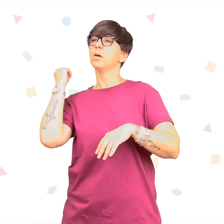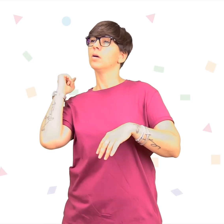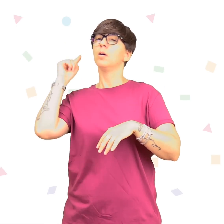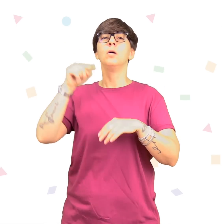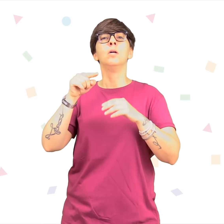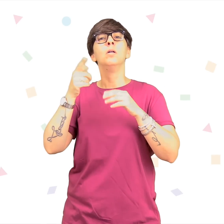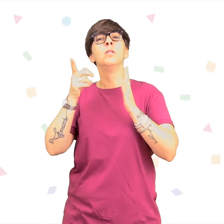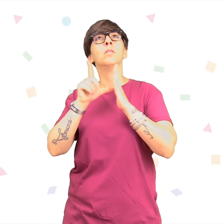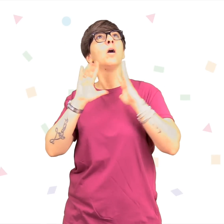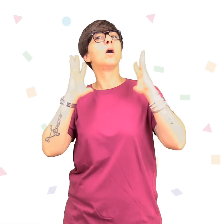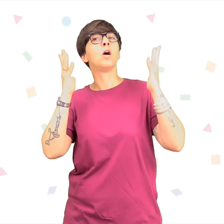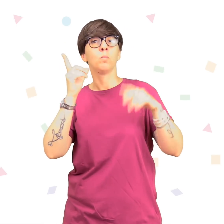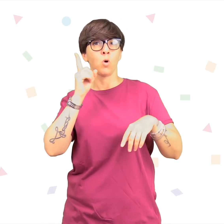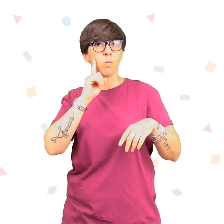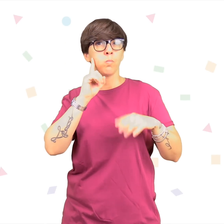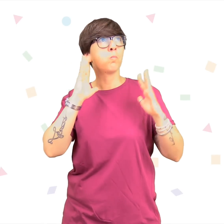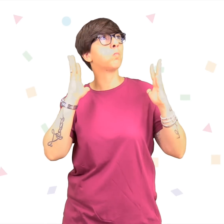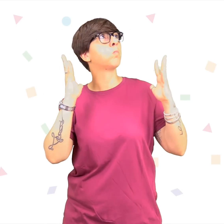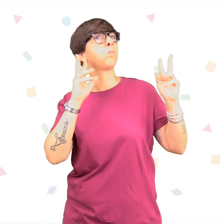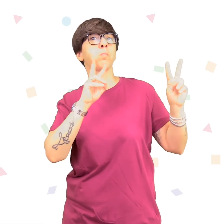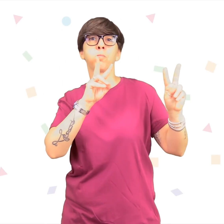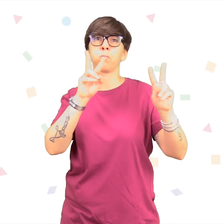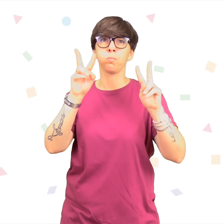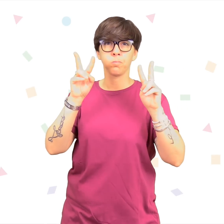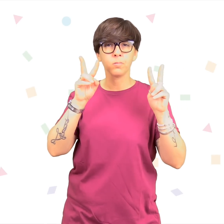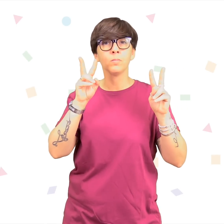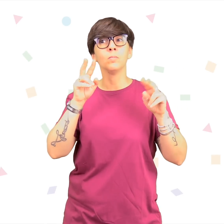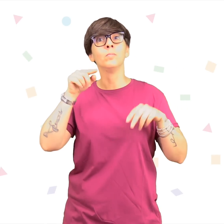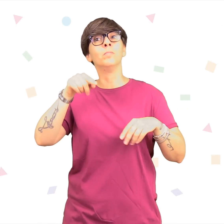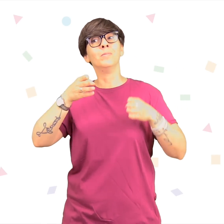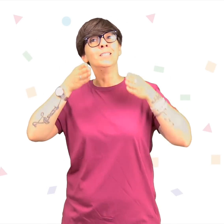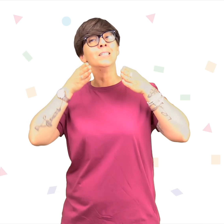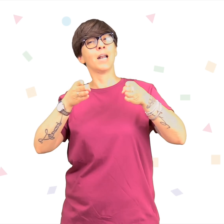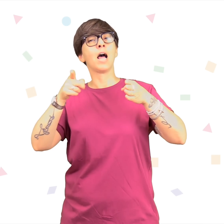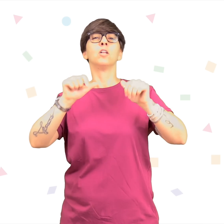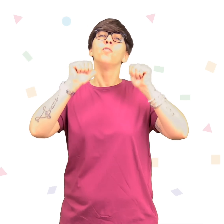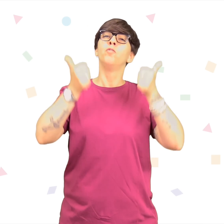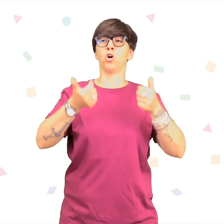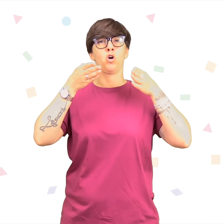Ammireremo le chiese e i palazzi signorili che impreziosiscono il centro storico,